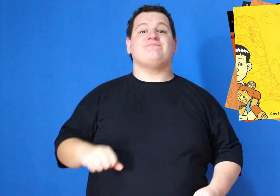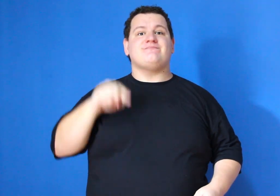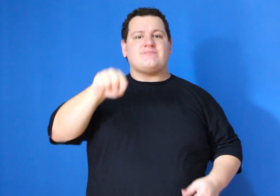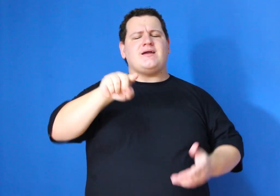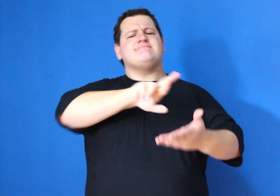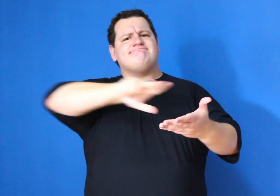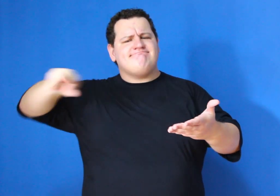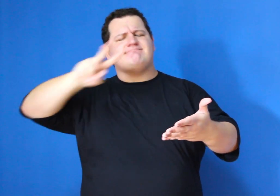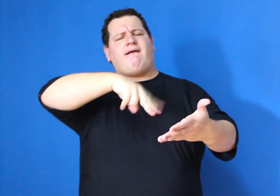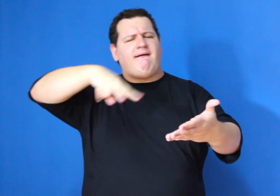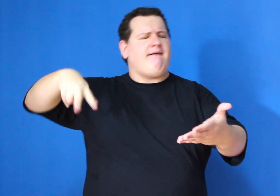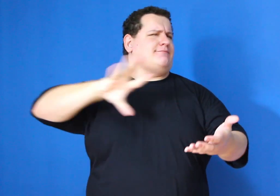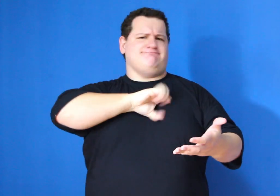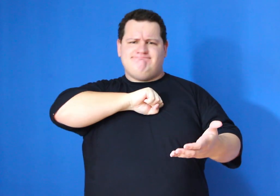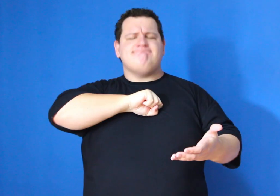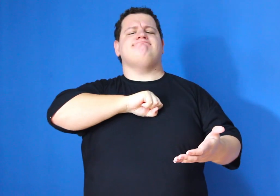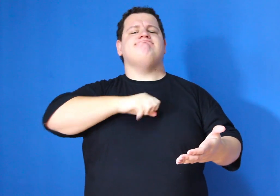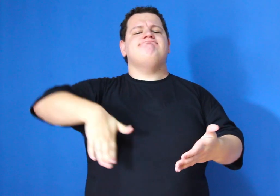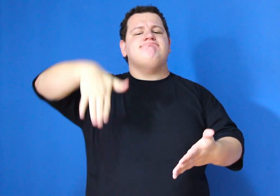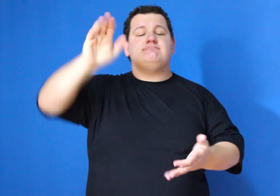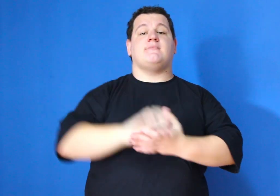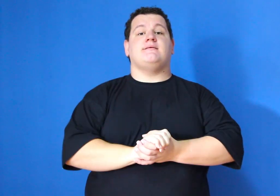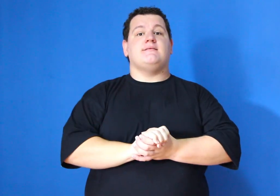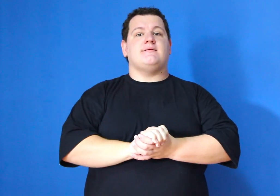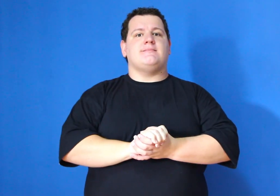Amo ler esses livros.